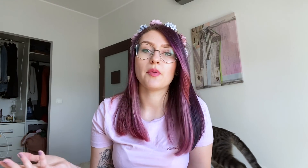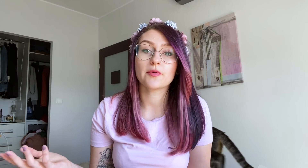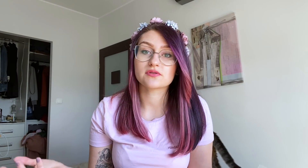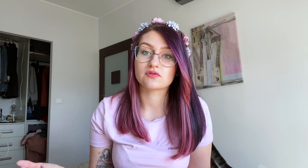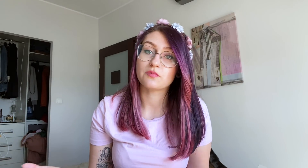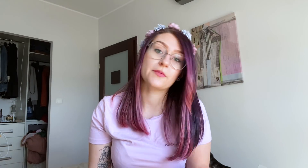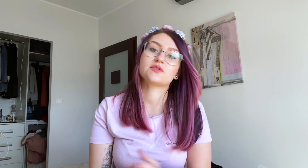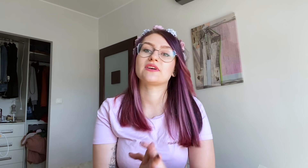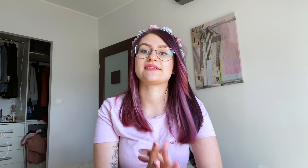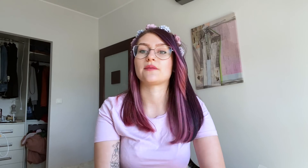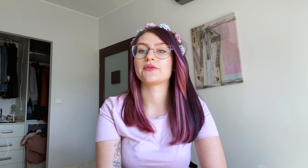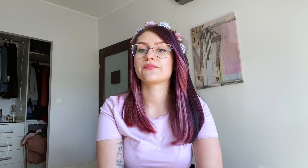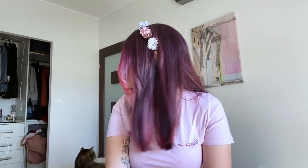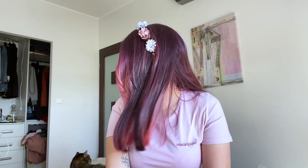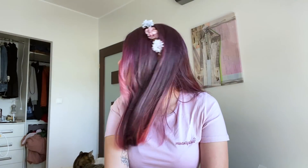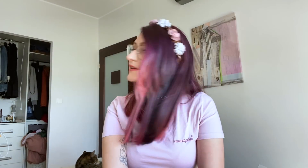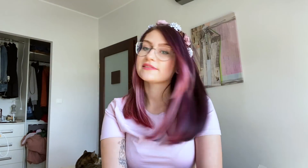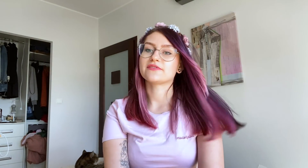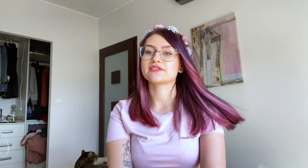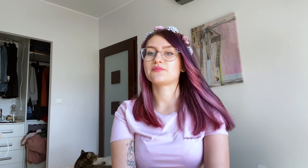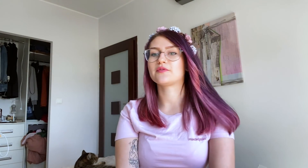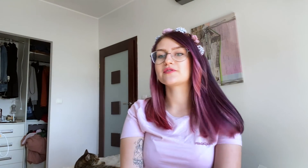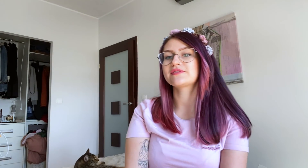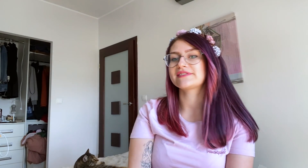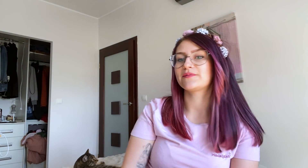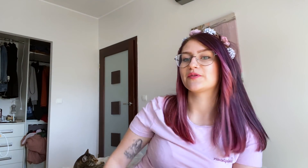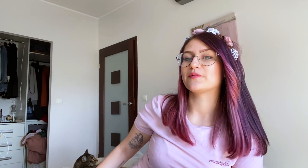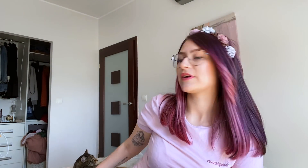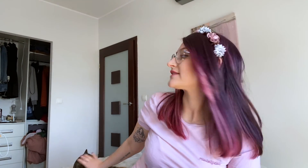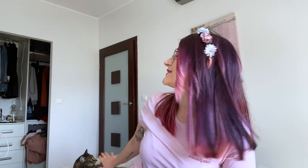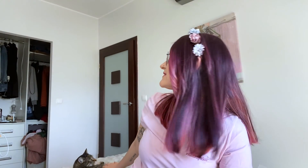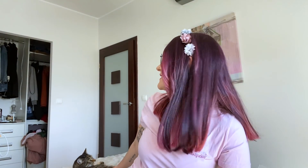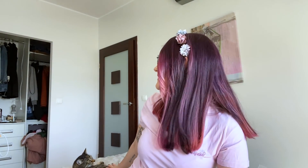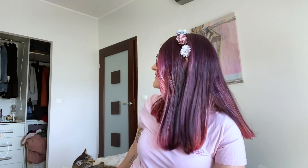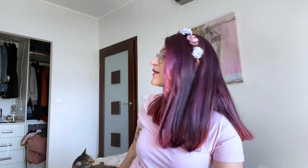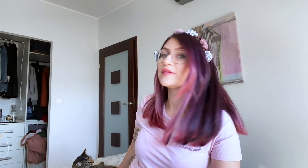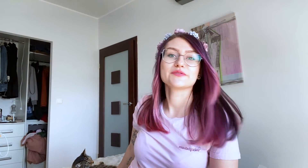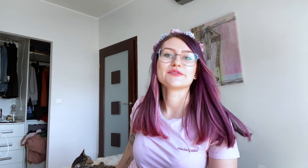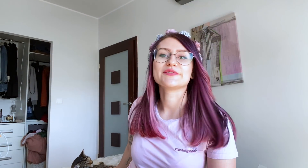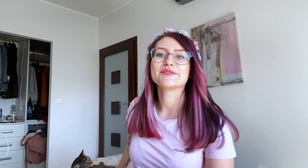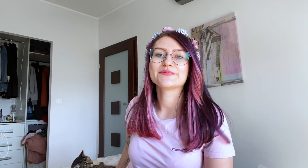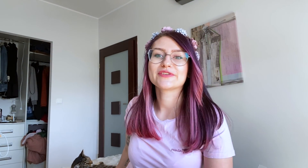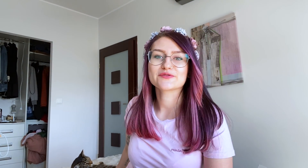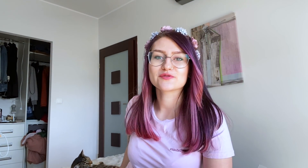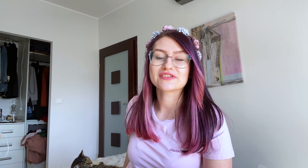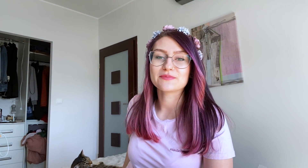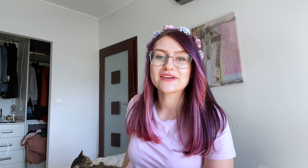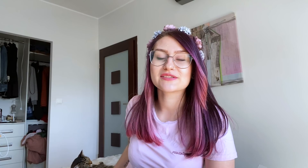Po prostu, po prostu gestami. Tutaj jest, właśnie położył się za mną mój asystent. On też uczy się migać.